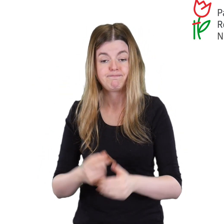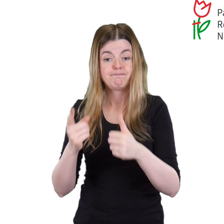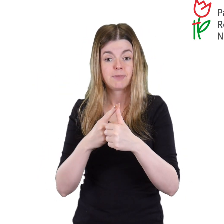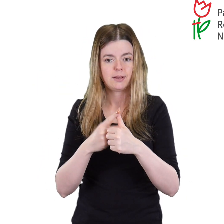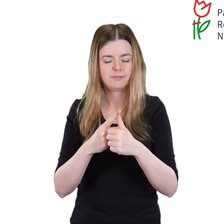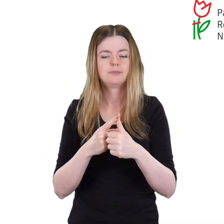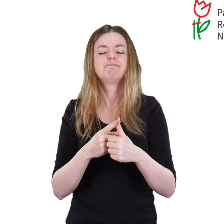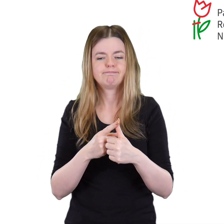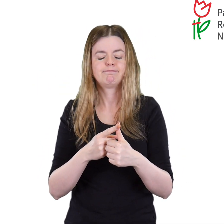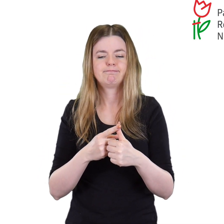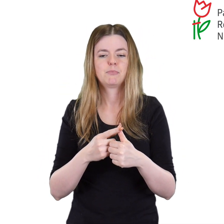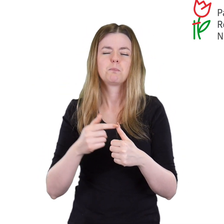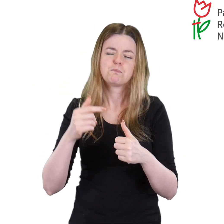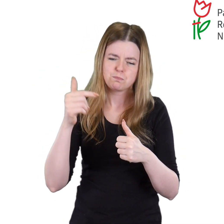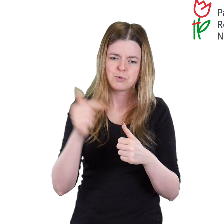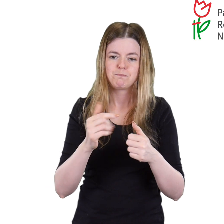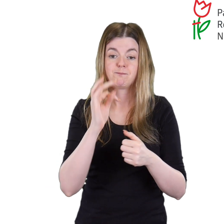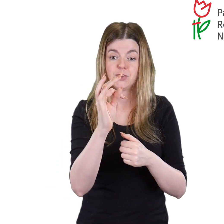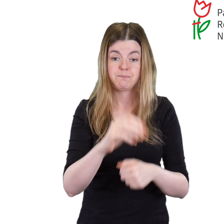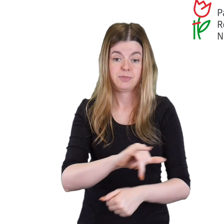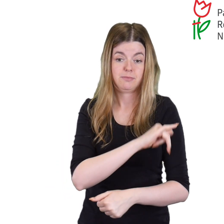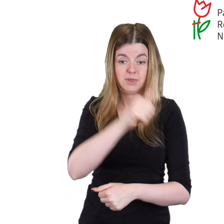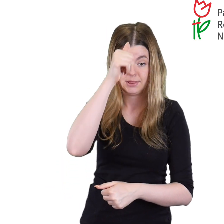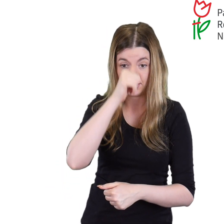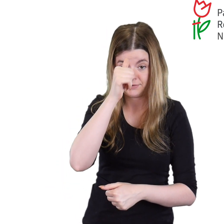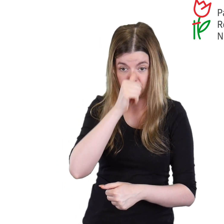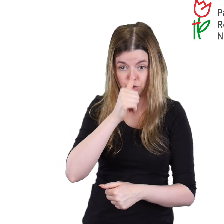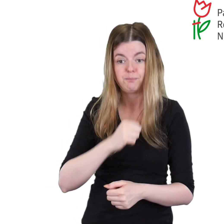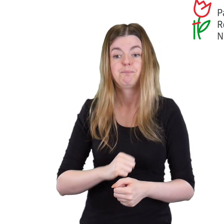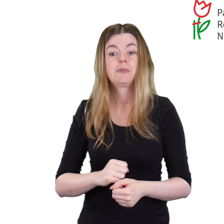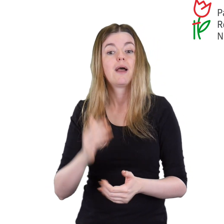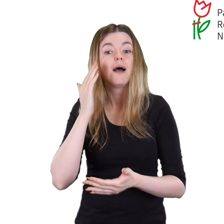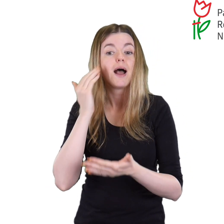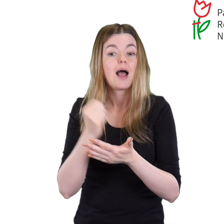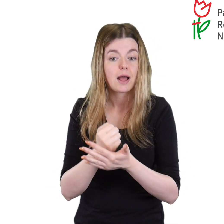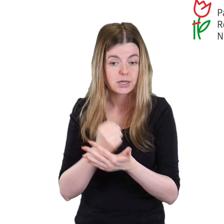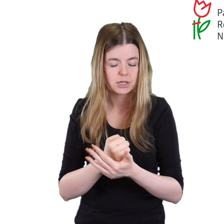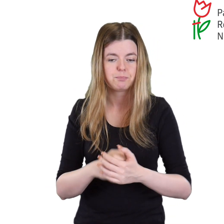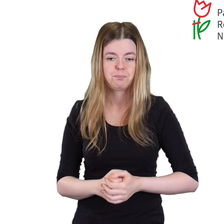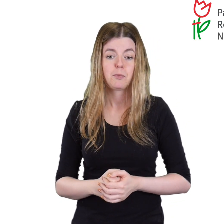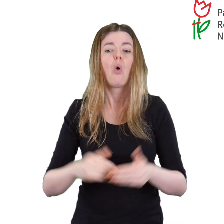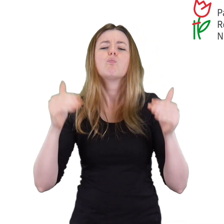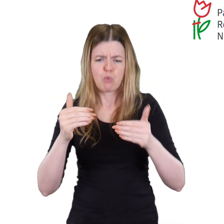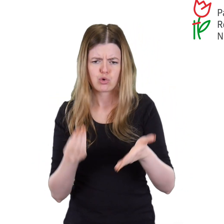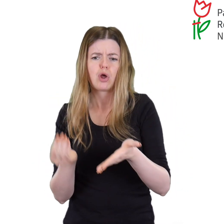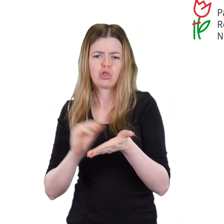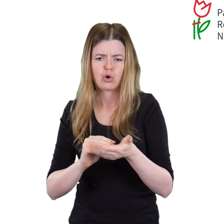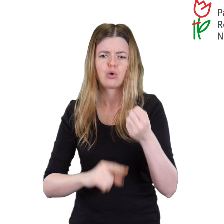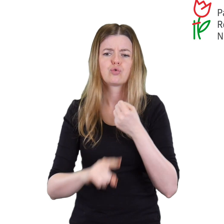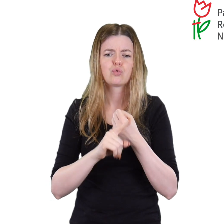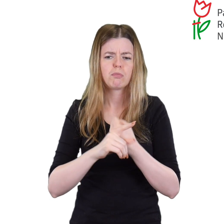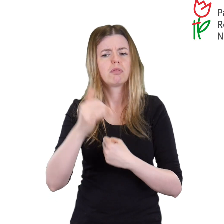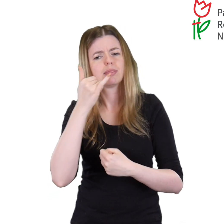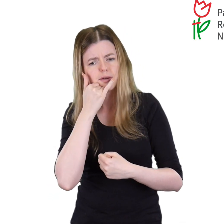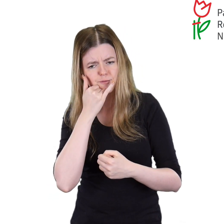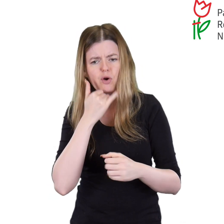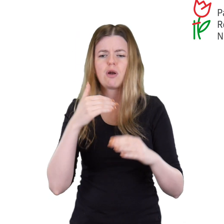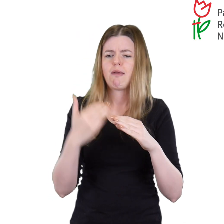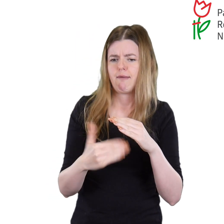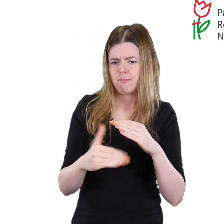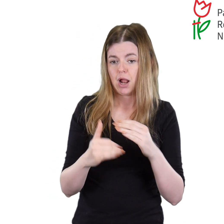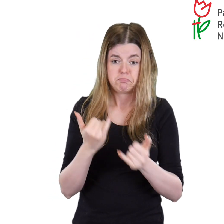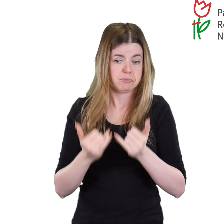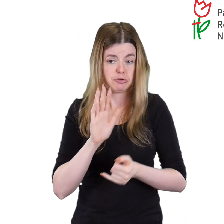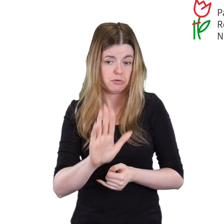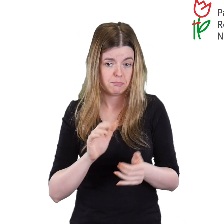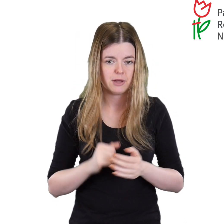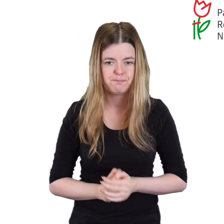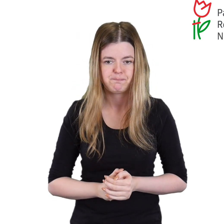1. podaj Twoje imię i nazwisko, adres, ewentualnie numer telefonu i adres e-mail (jeśli posiadasz),